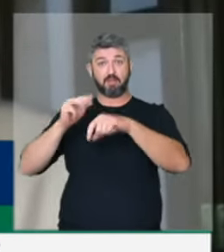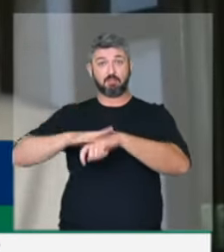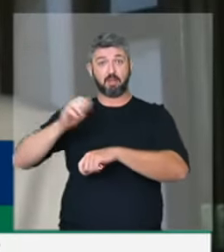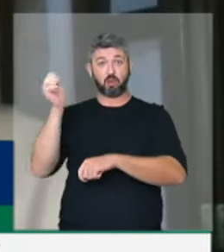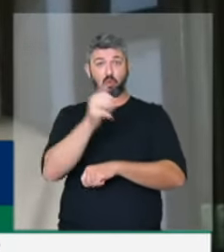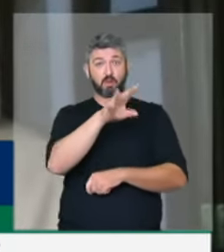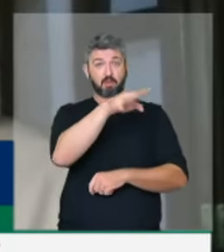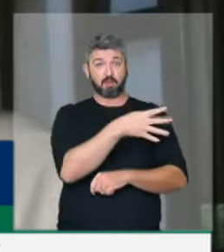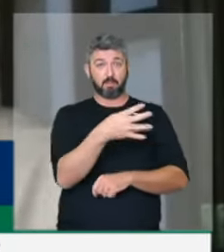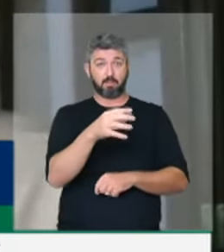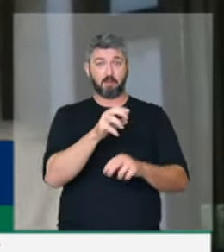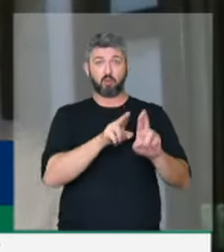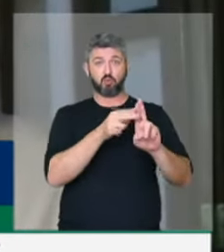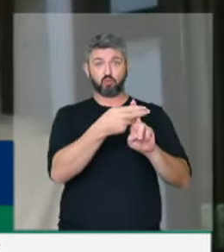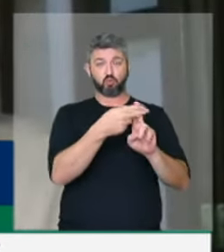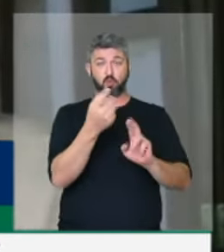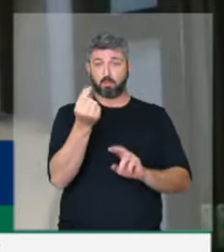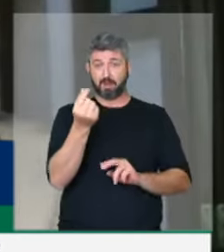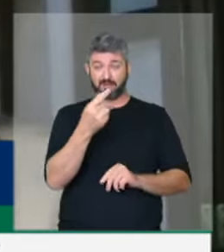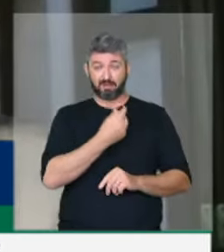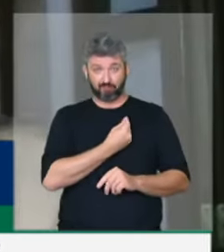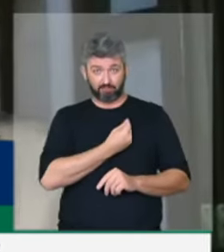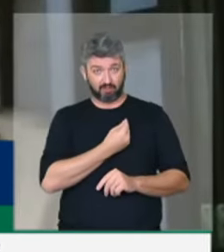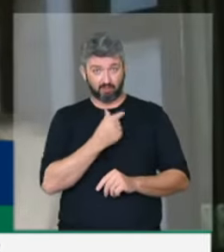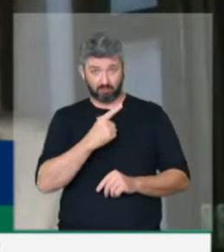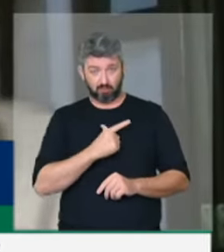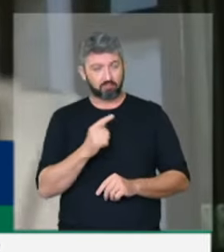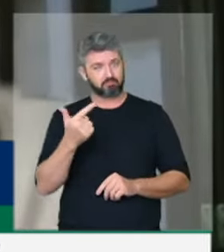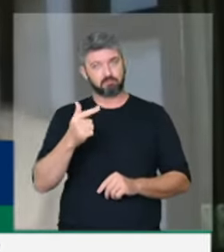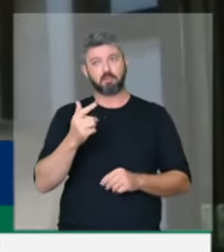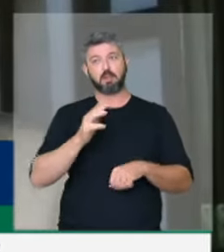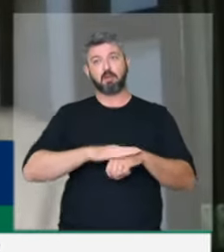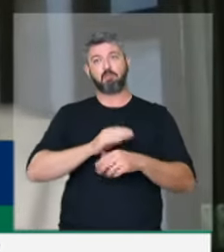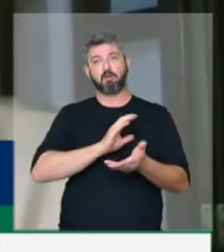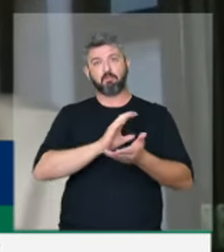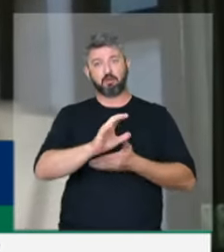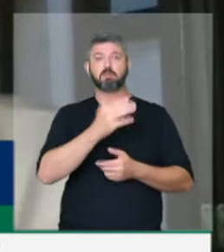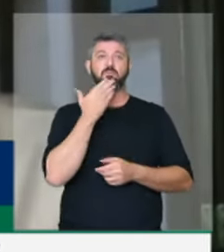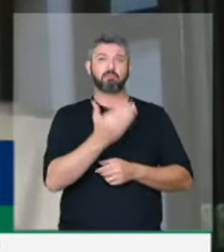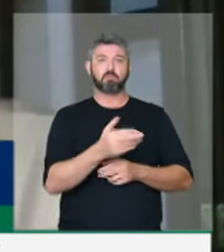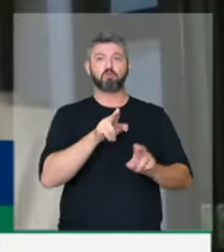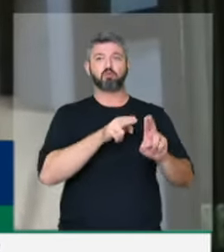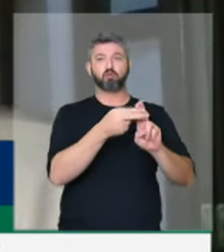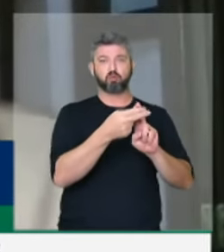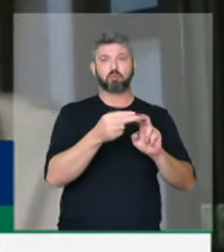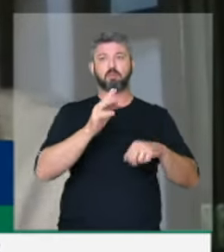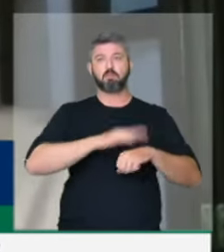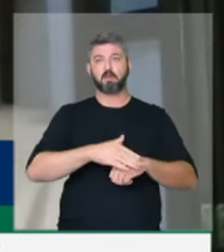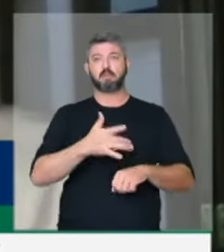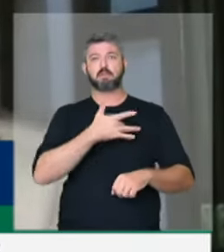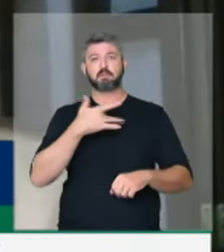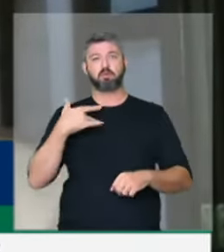ISSO É MAIS INVESTIMENTO NO SUS, MAIS INVESTIMENTO NA SAÚDE PÚBLICA E NÃO O CORTE COMO ESTÁ COLOCADO HOJE NO ORÇAMENTO PÚBLICO. -- [PRESIDENTE]: COMO